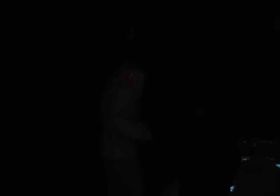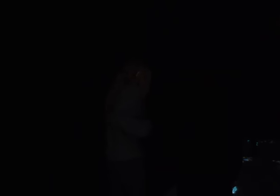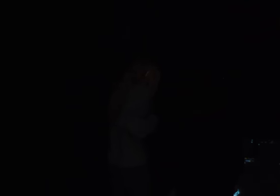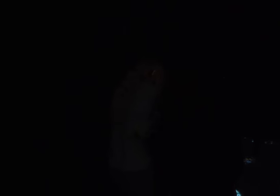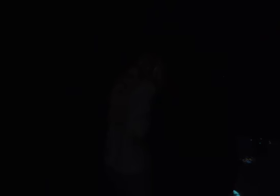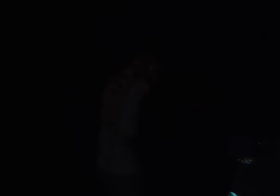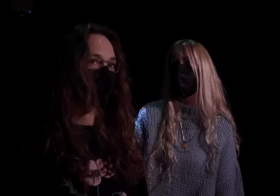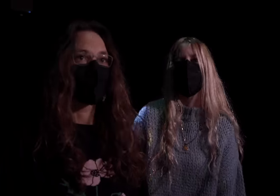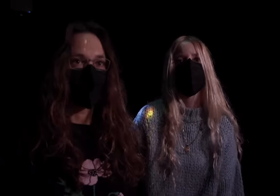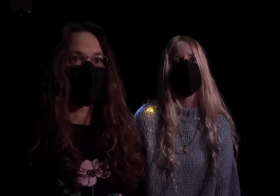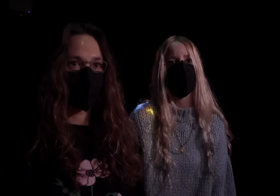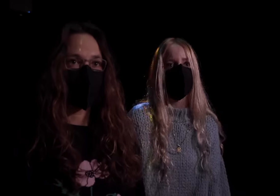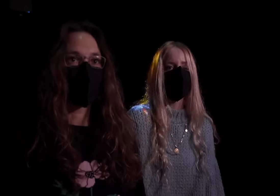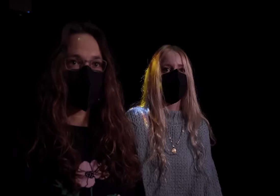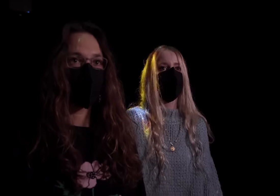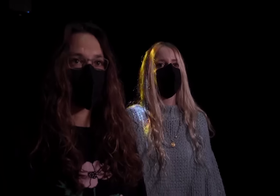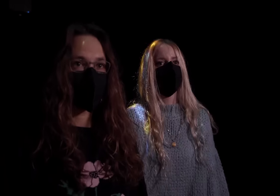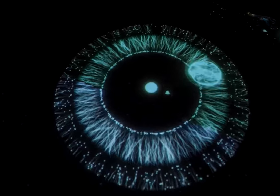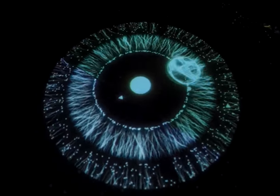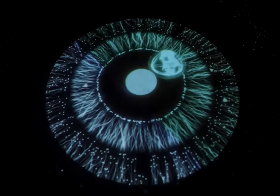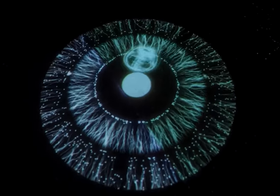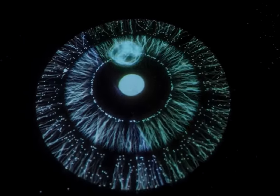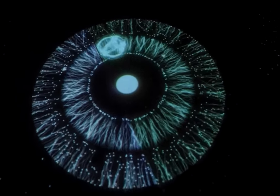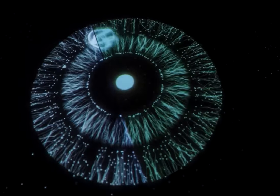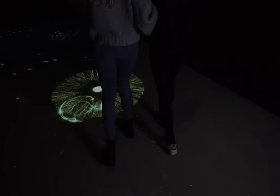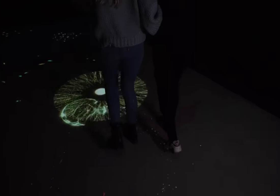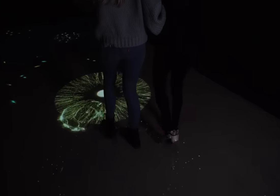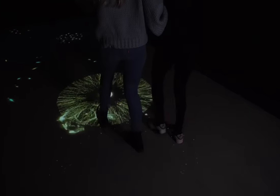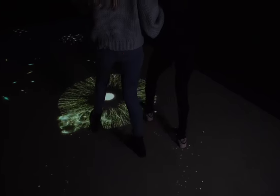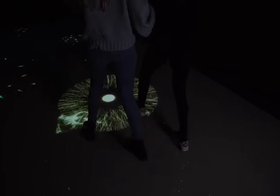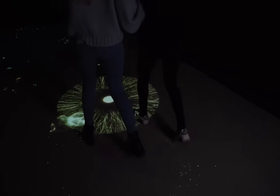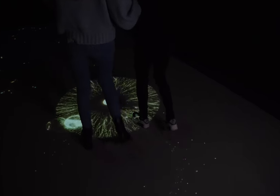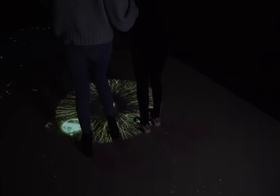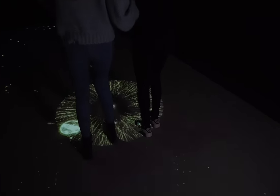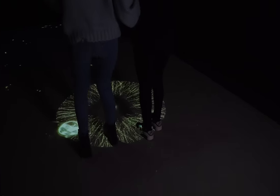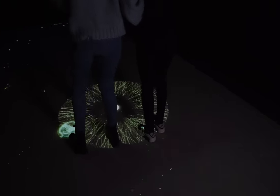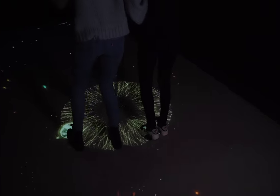Isa hat mir automatisch schon ihren Arm gereicht. (Dynamische Popmusik) Für mich ist es selbstverständlich,